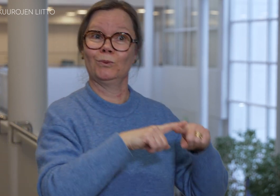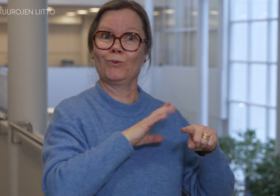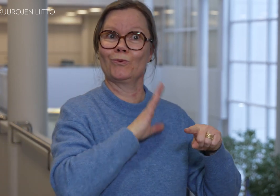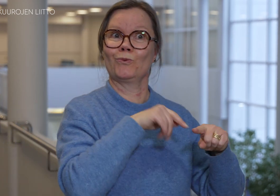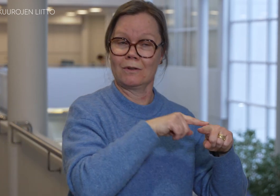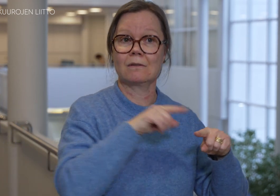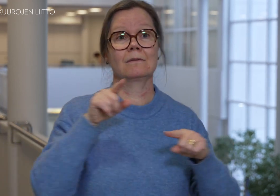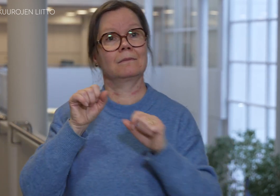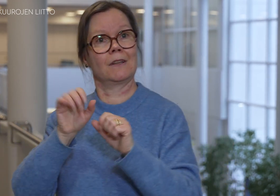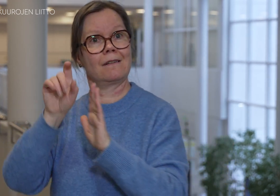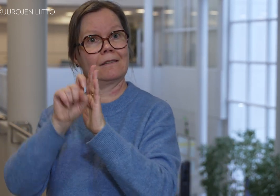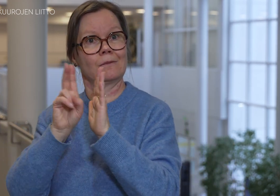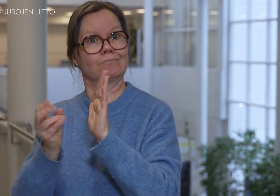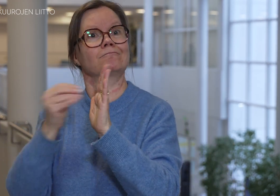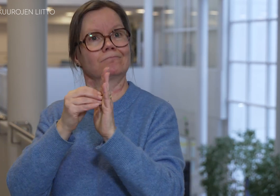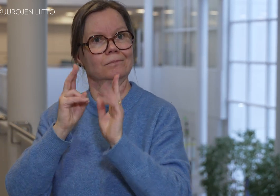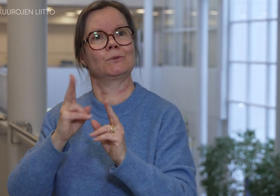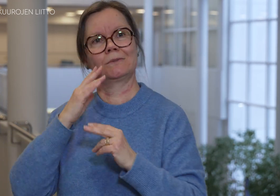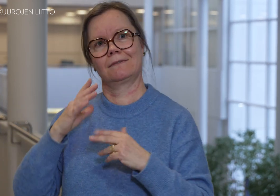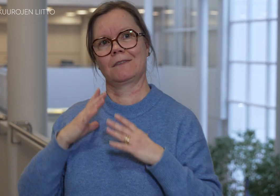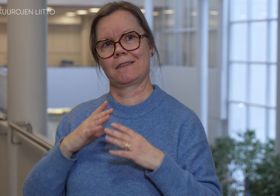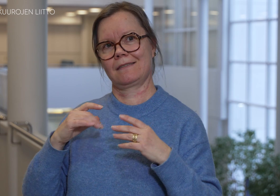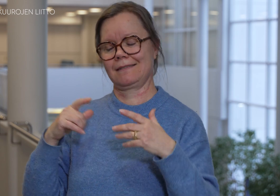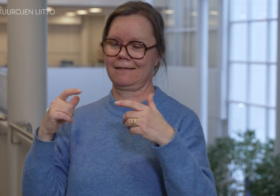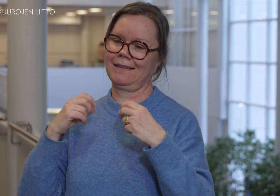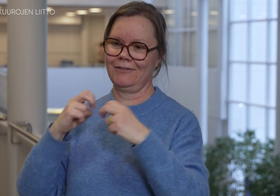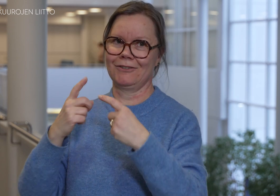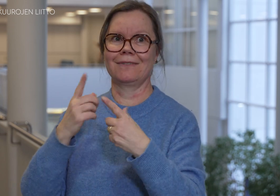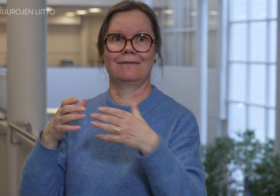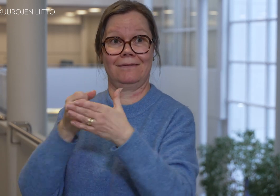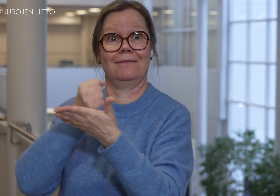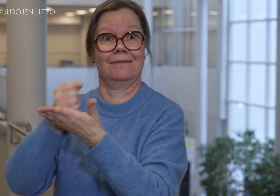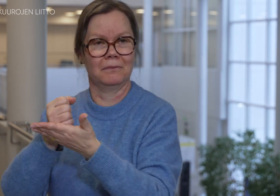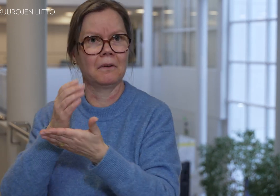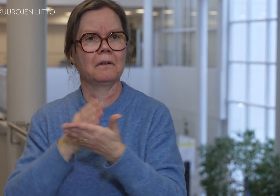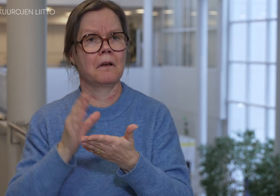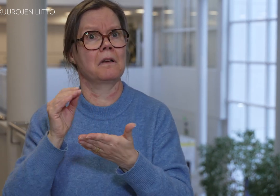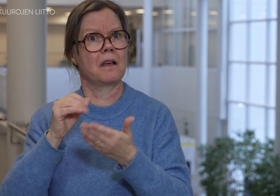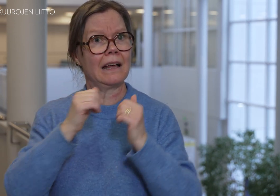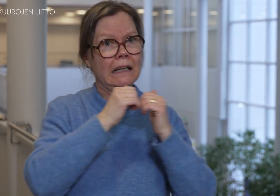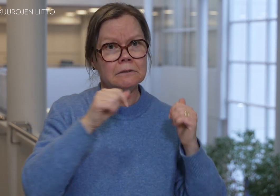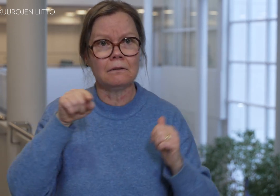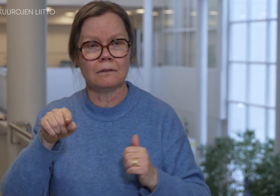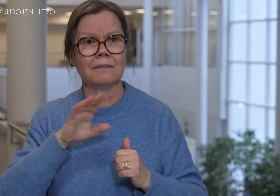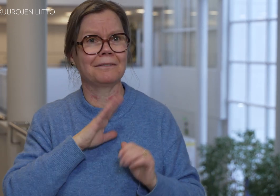Nykyään laki velvoittaa siis kuntien vammaisneuvostojen lisäksi perustamaan hyvinvointialueisiin vammaisneuvostot. Joillekin tämä on uusi asia.